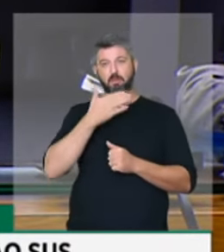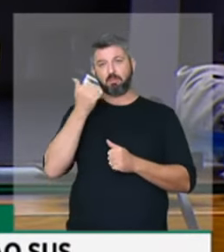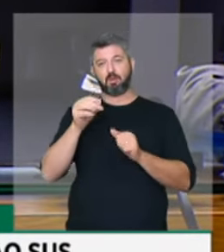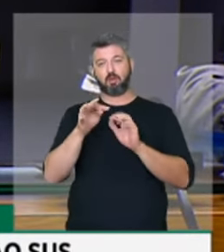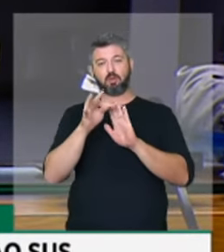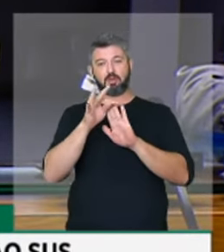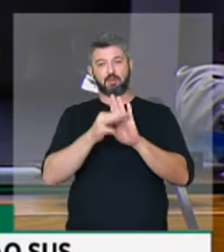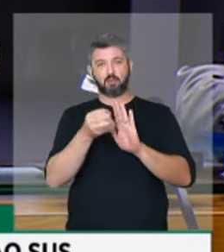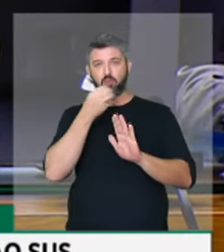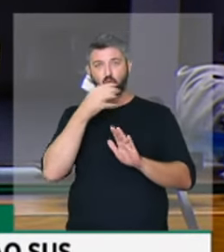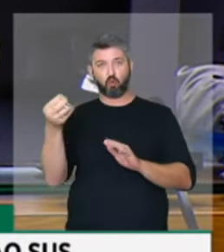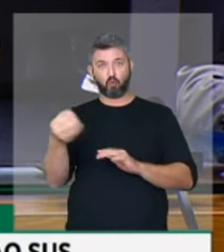[DEPUTADO]: SÓ UM REGISTRO. O LEITO MAIS CARO É